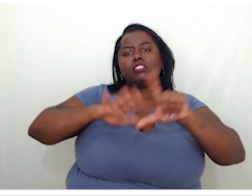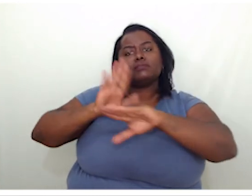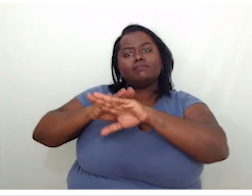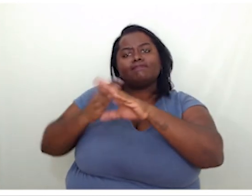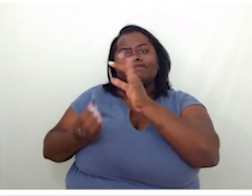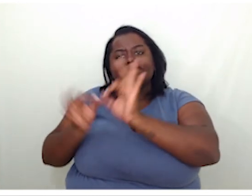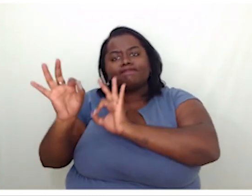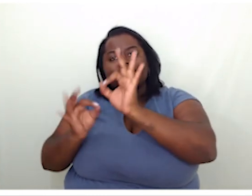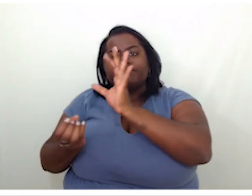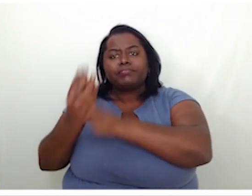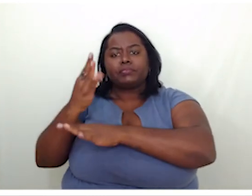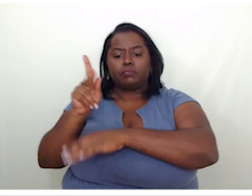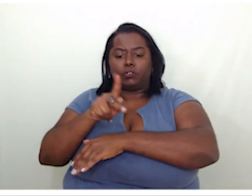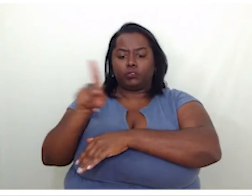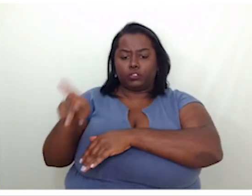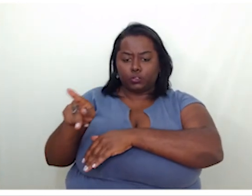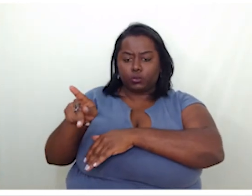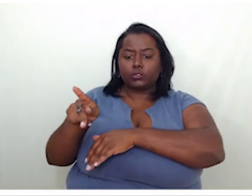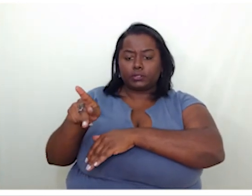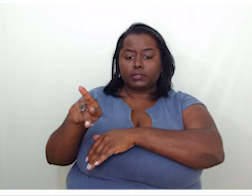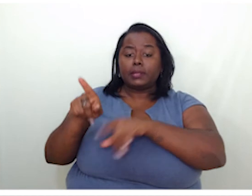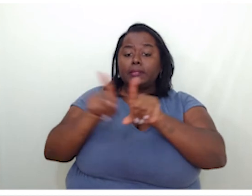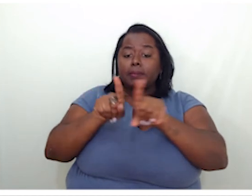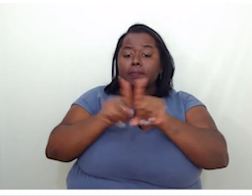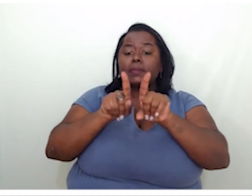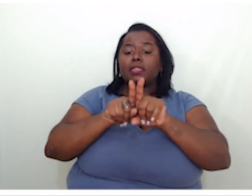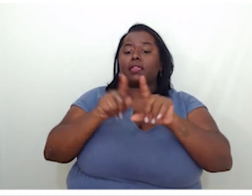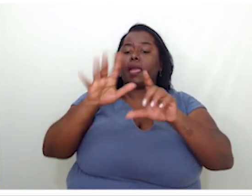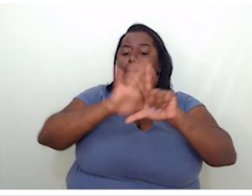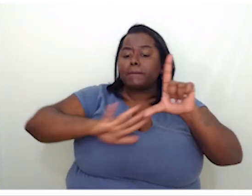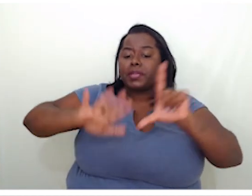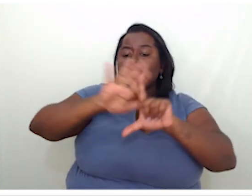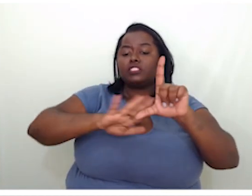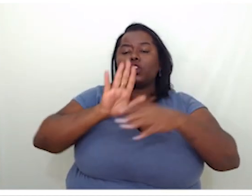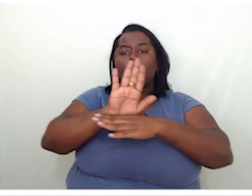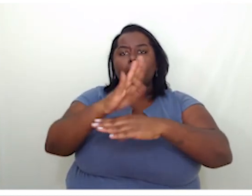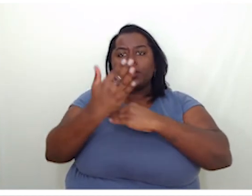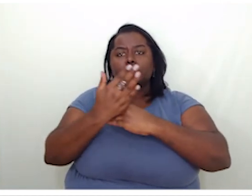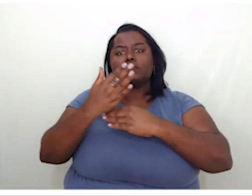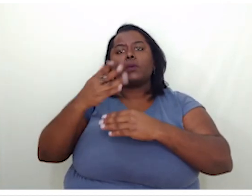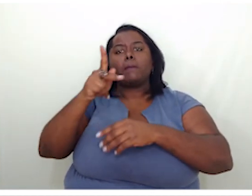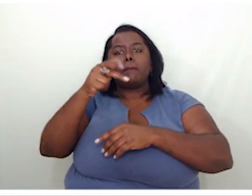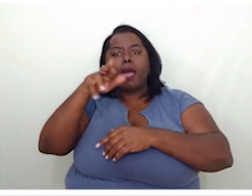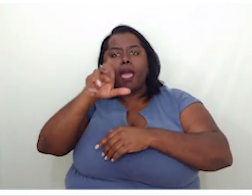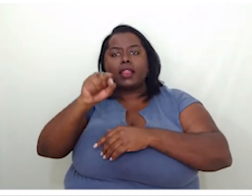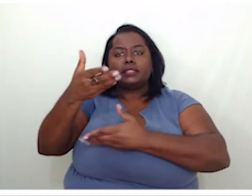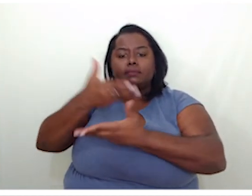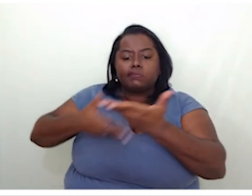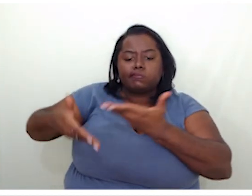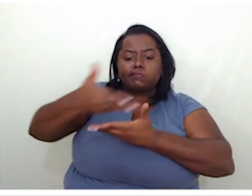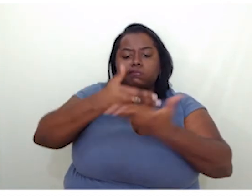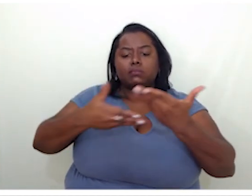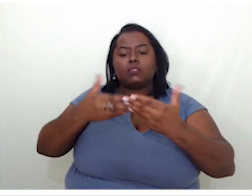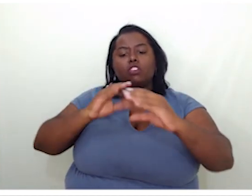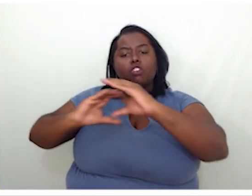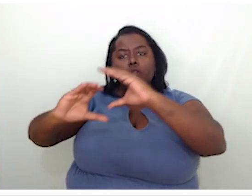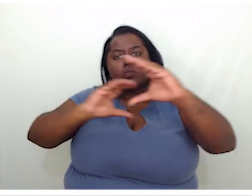y cuando los estudiantes han tenido libertad para elegir las herramientas para el entorno de aprendizaje colaborativo,